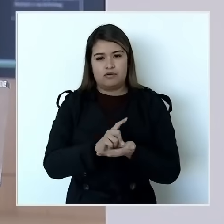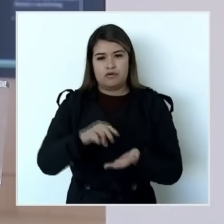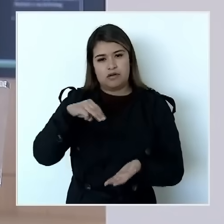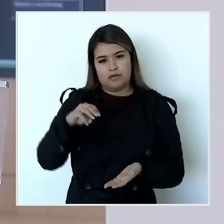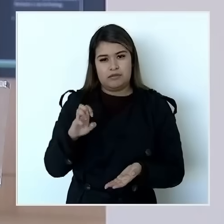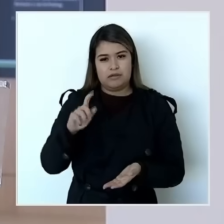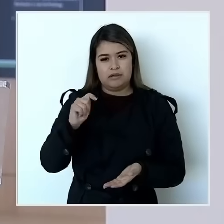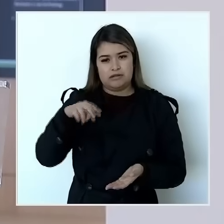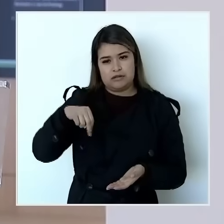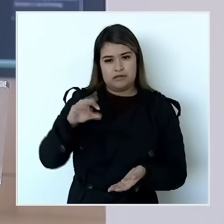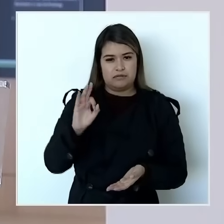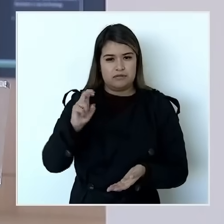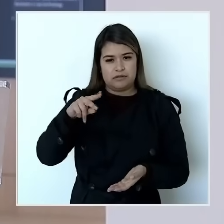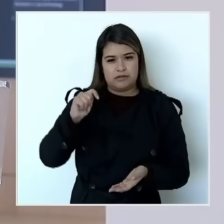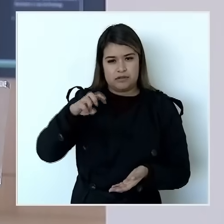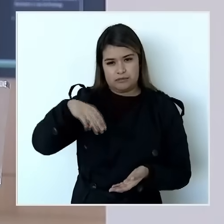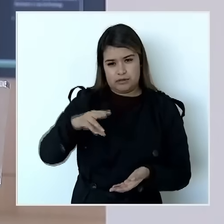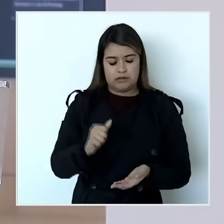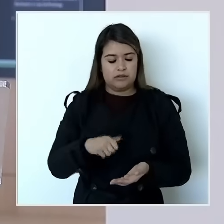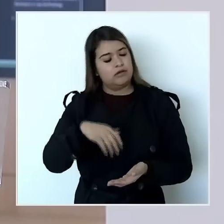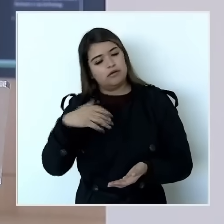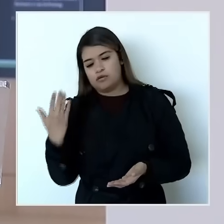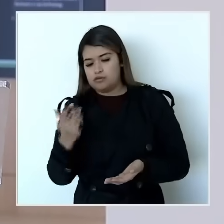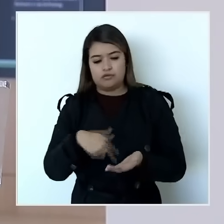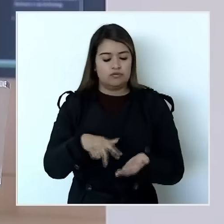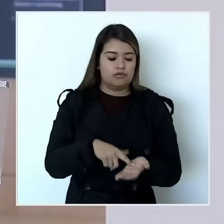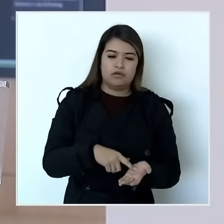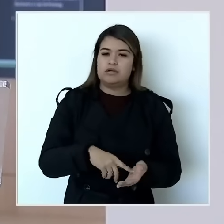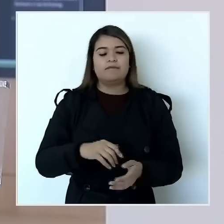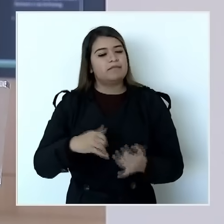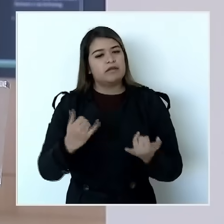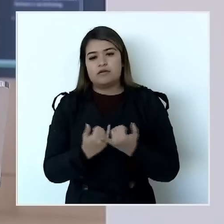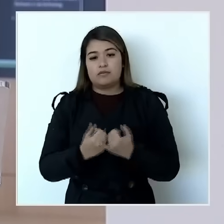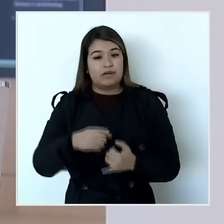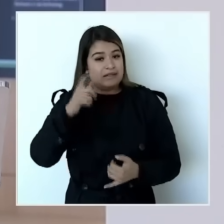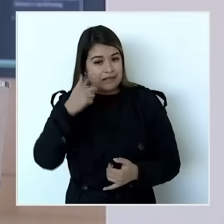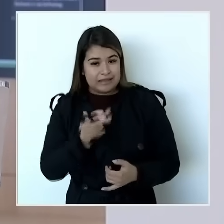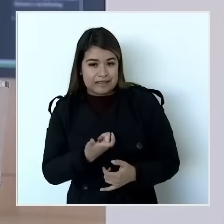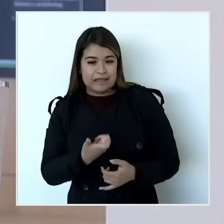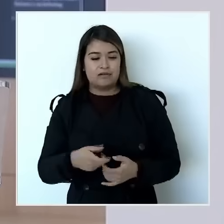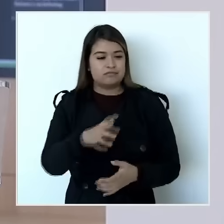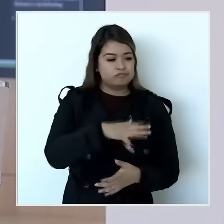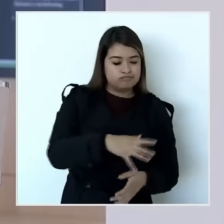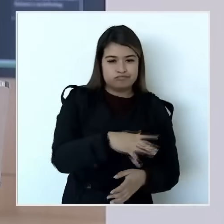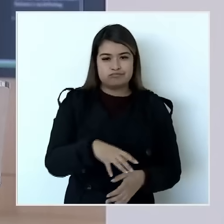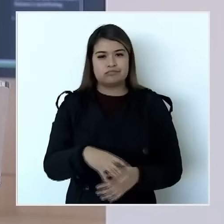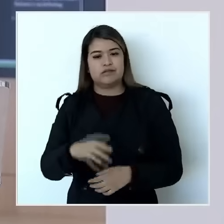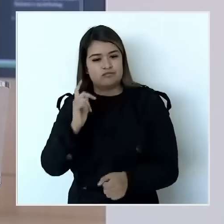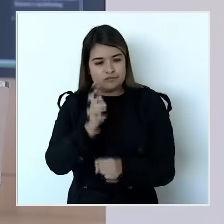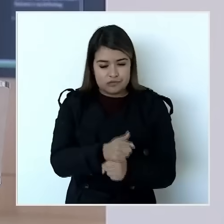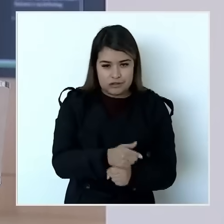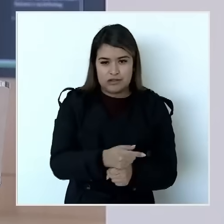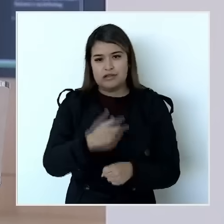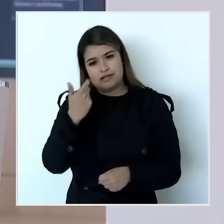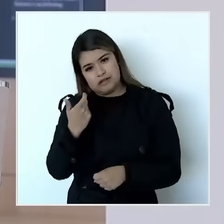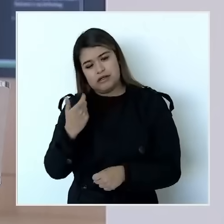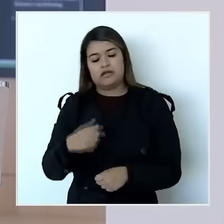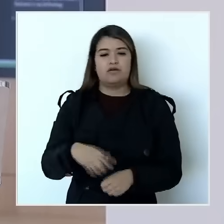casi 180 millones de pesos, más de 180 millones de dólar y 177,000